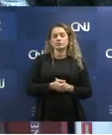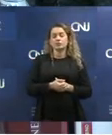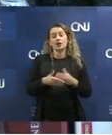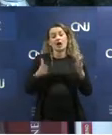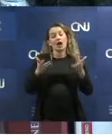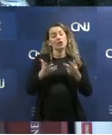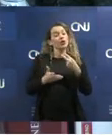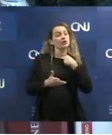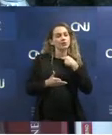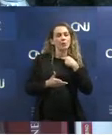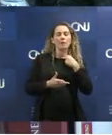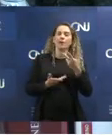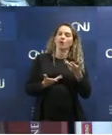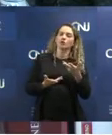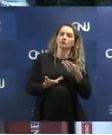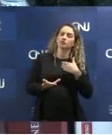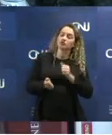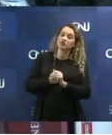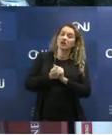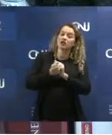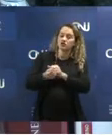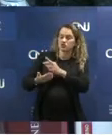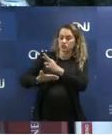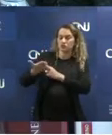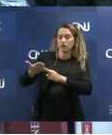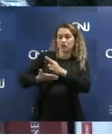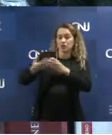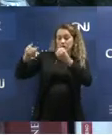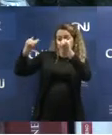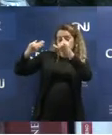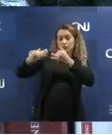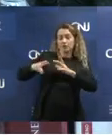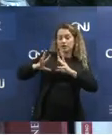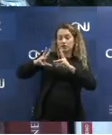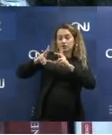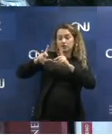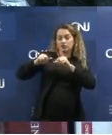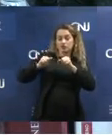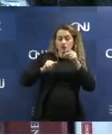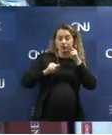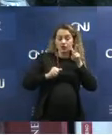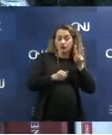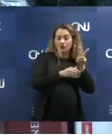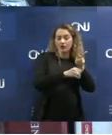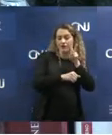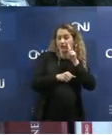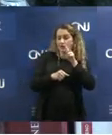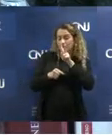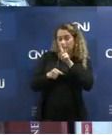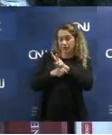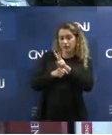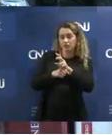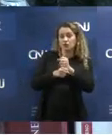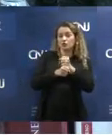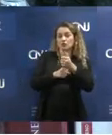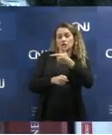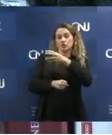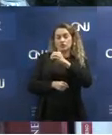corregedor em relação aos fatos que foram identificados em 2017. Também por outro lado, não se pode deixar de reconhecer